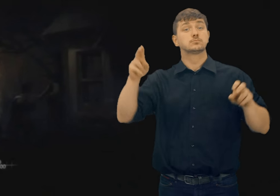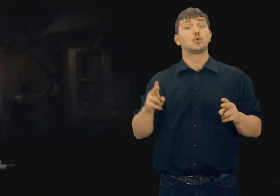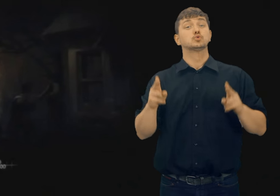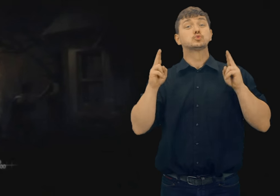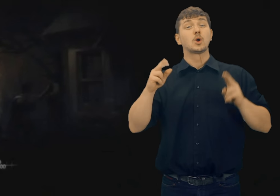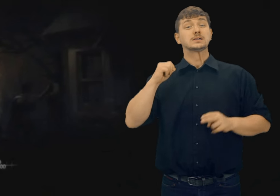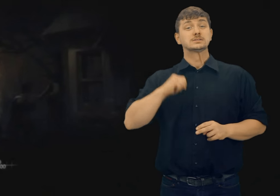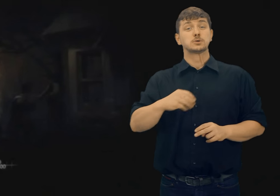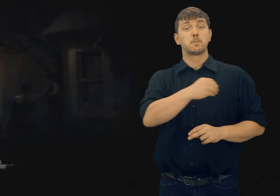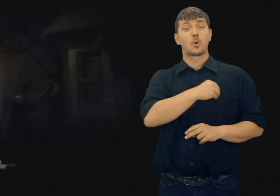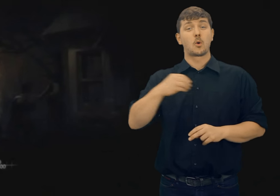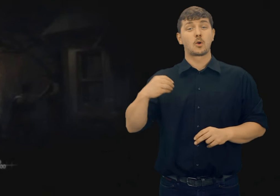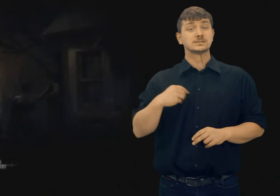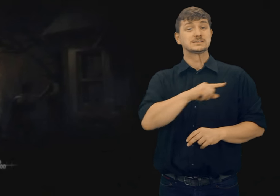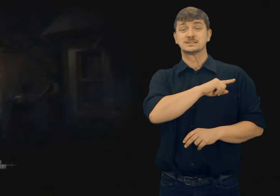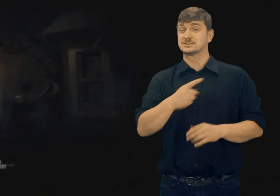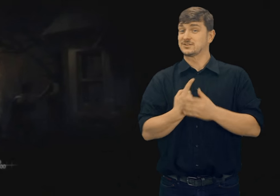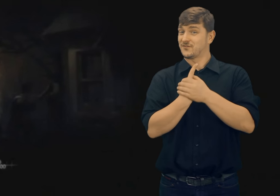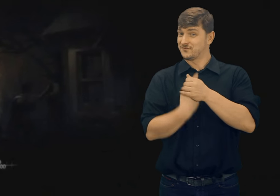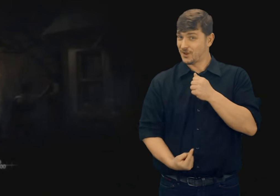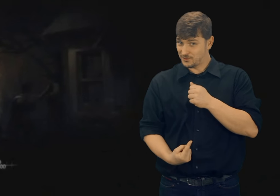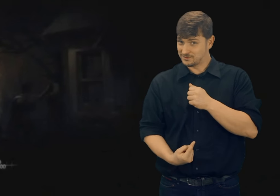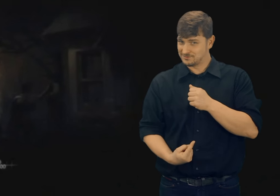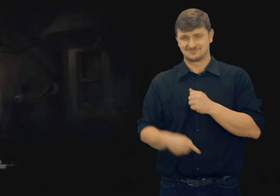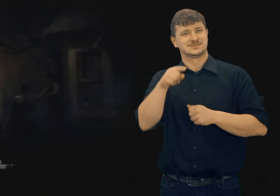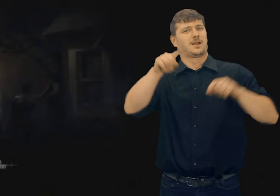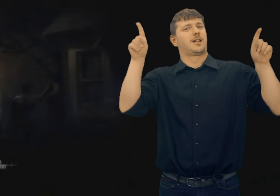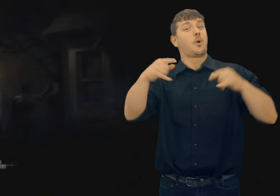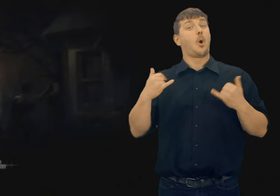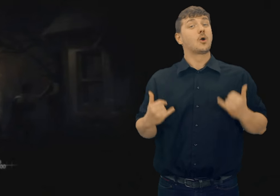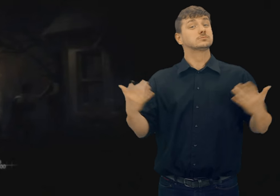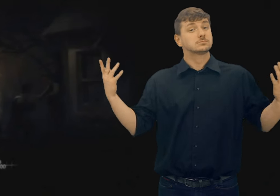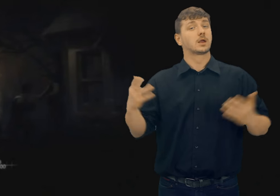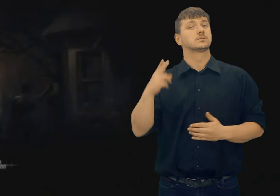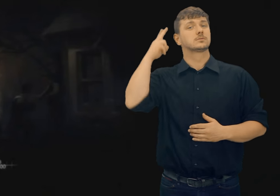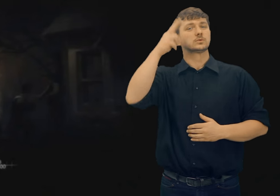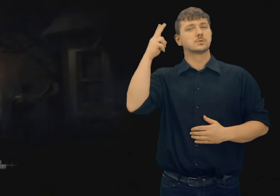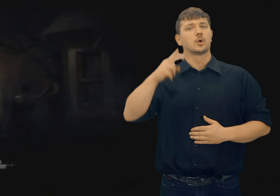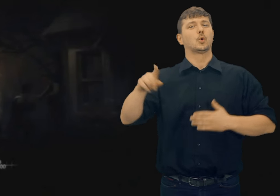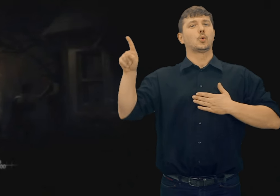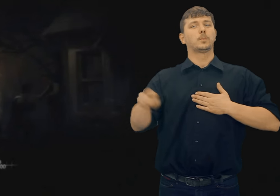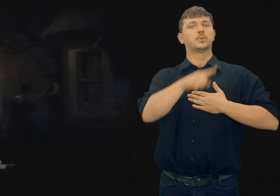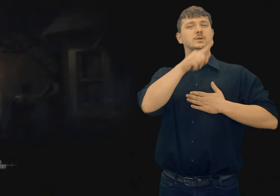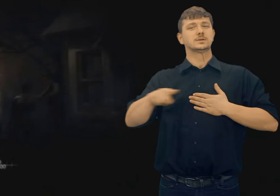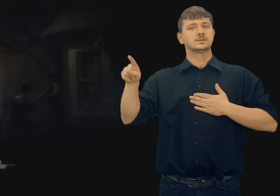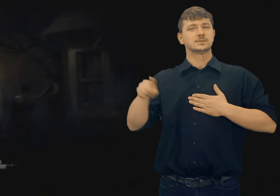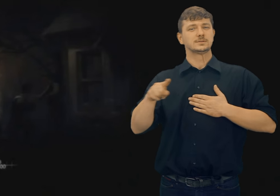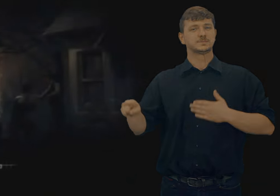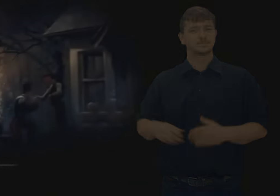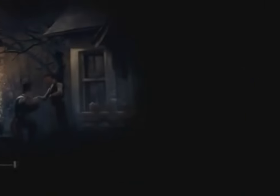"Noch ist Polen nicht verloren" (pol. Jeszcze Polska nie zginela) Dieses Lied ist (seit 1927) die Nationalhymne Polens.